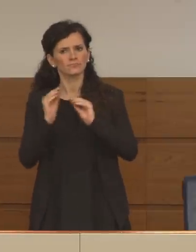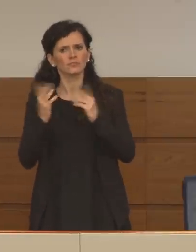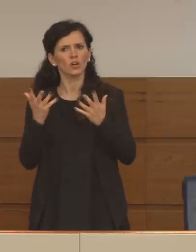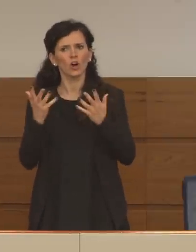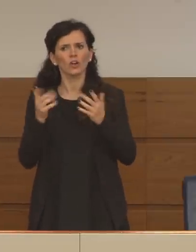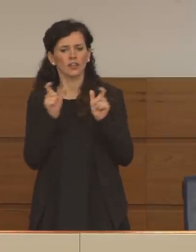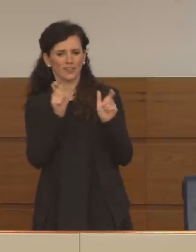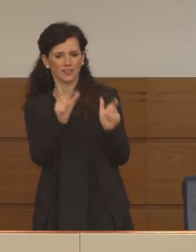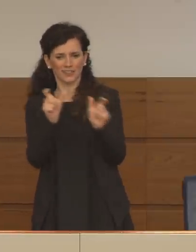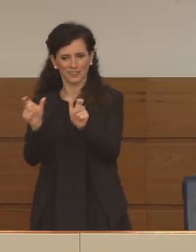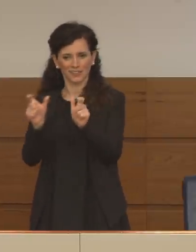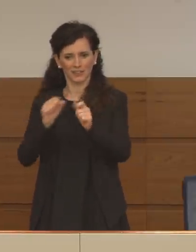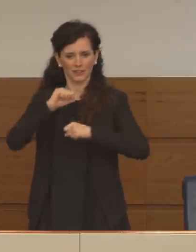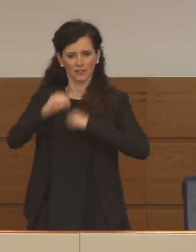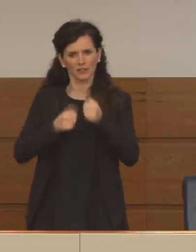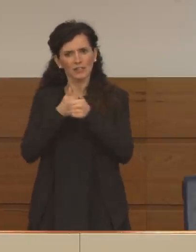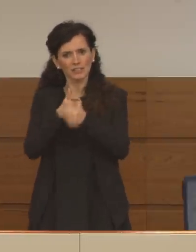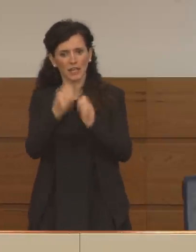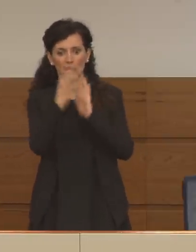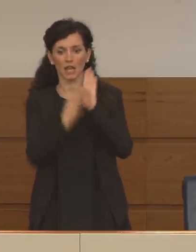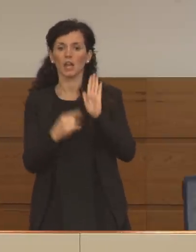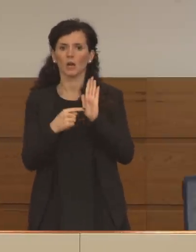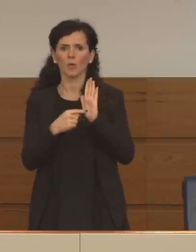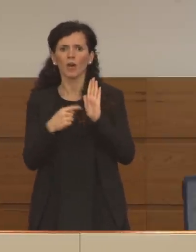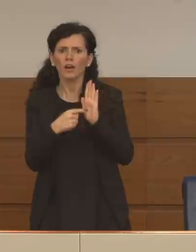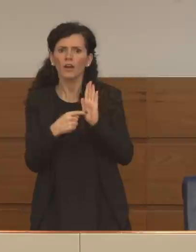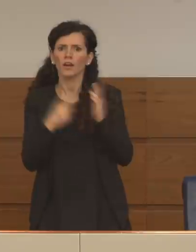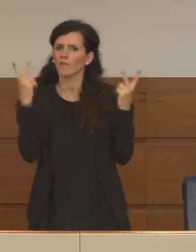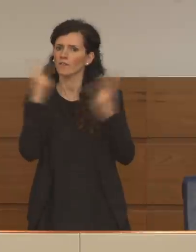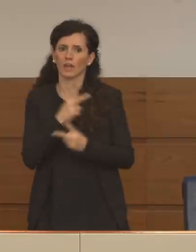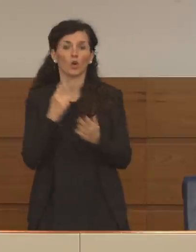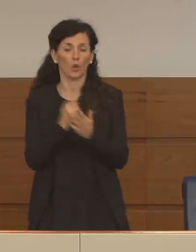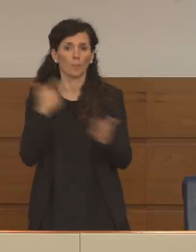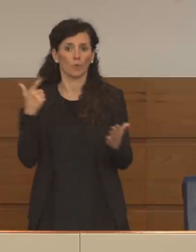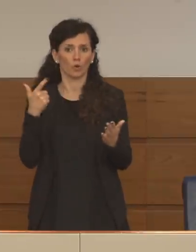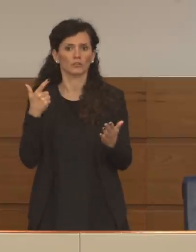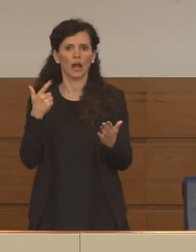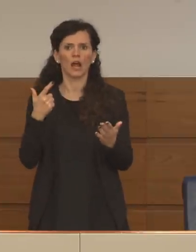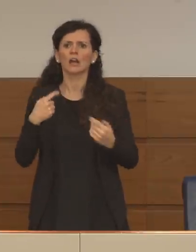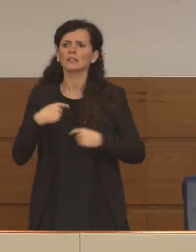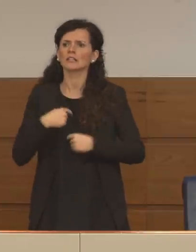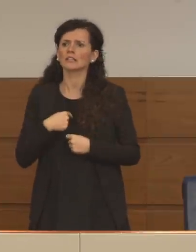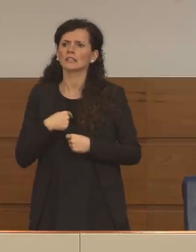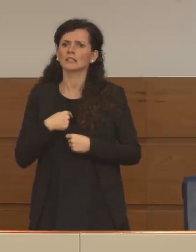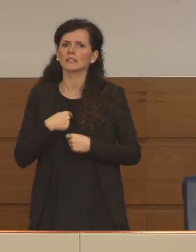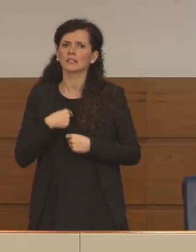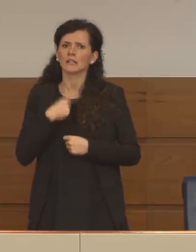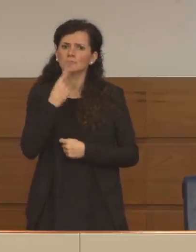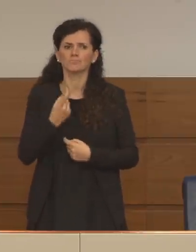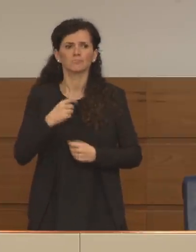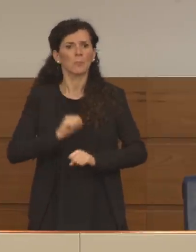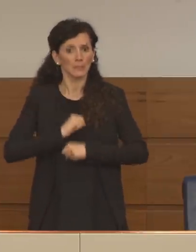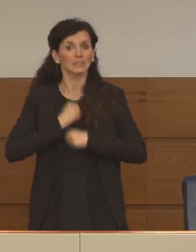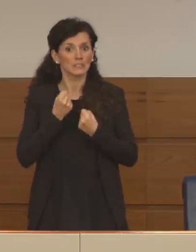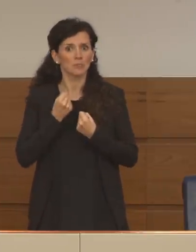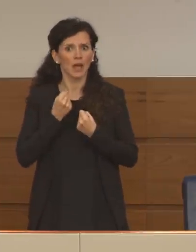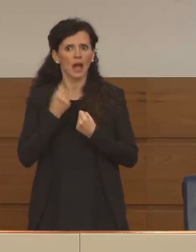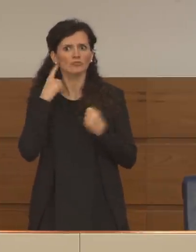importanti quindi mi dispiace che ci siano queste polemiche che sono del